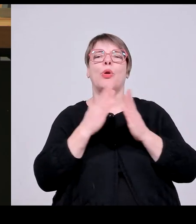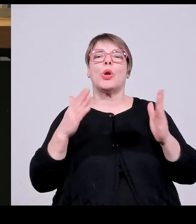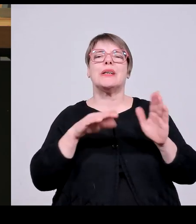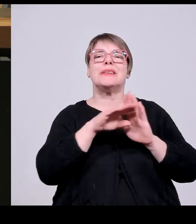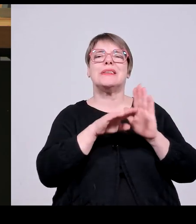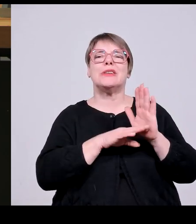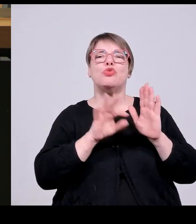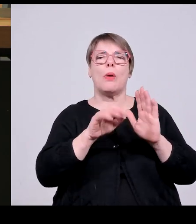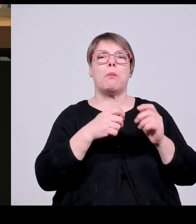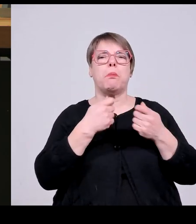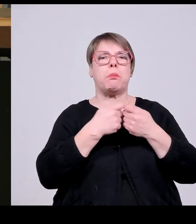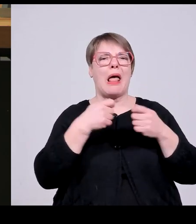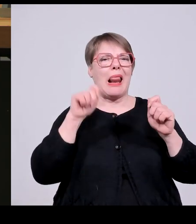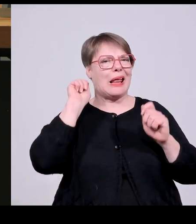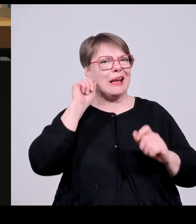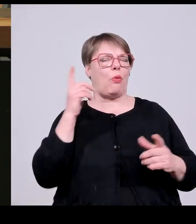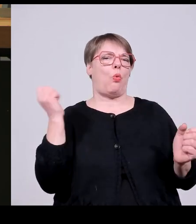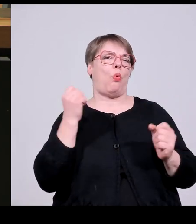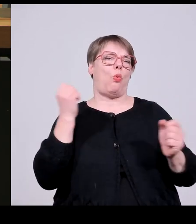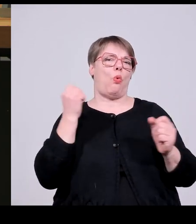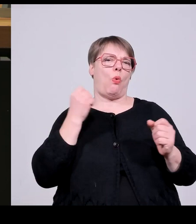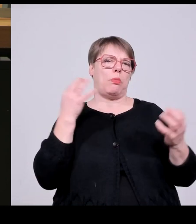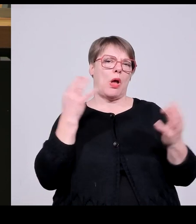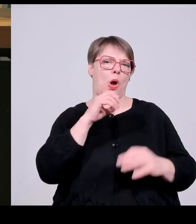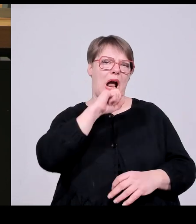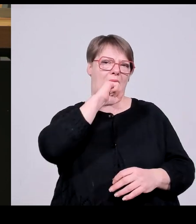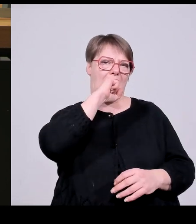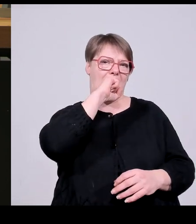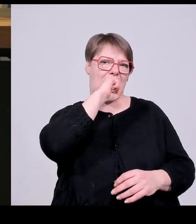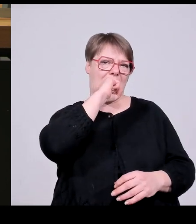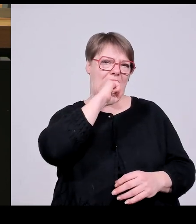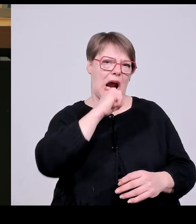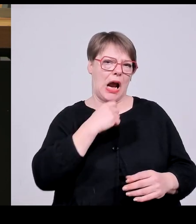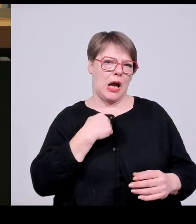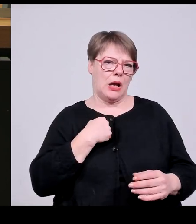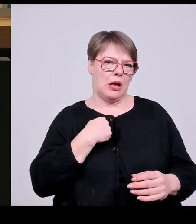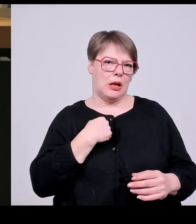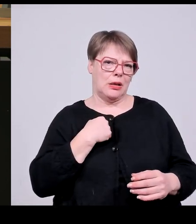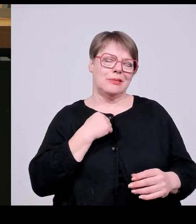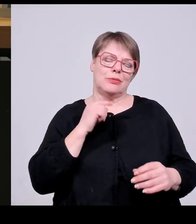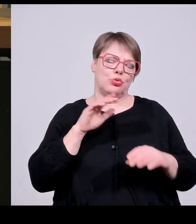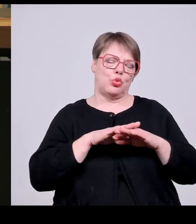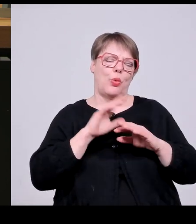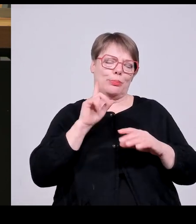Kulturausschusses hätte ich nicht gedacht, dass es so lange dauern würde, die Voraussetzungen für